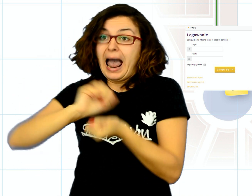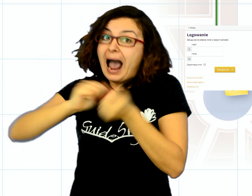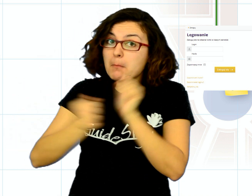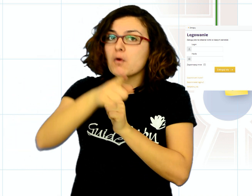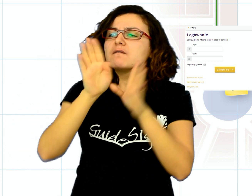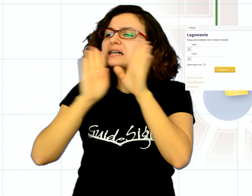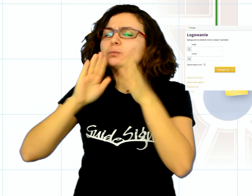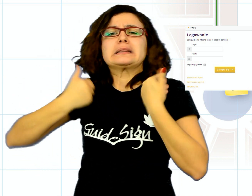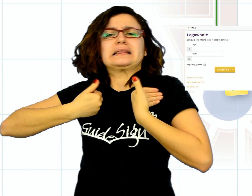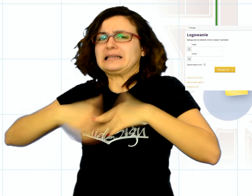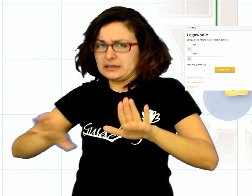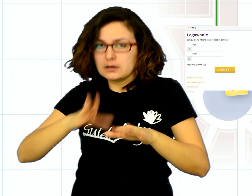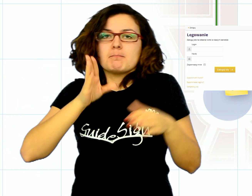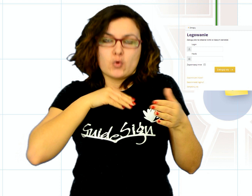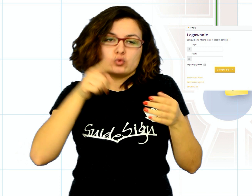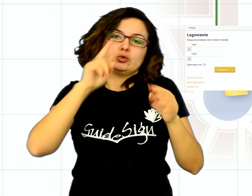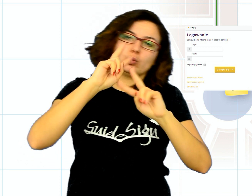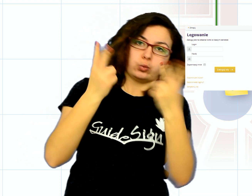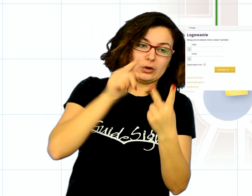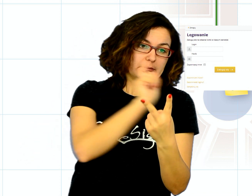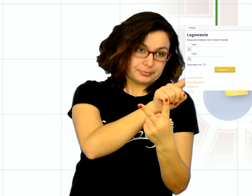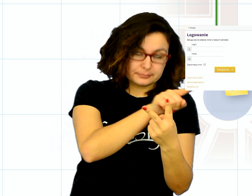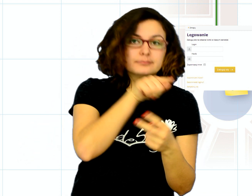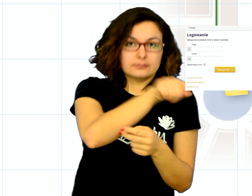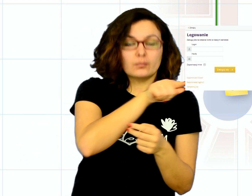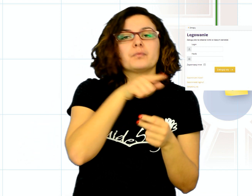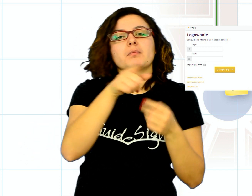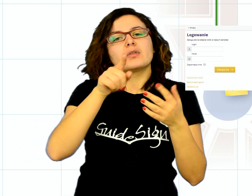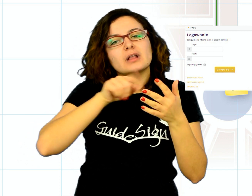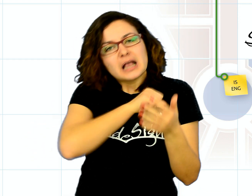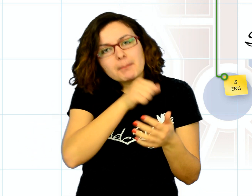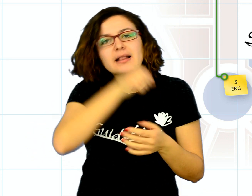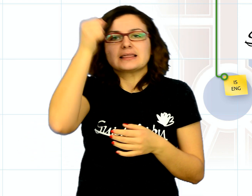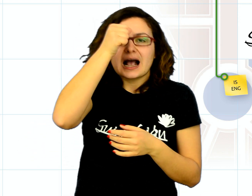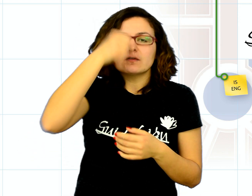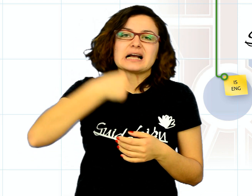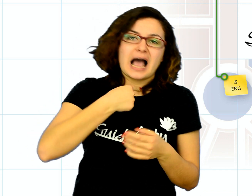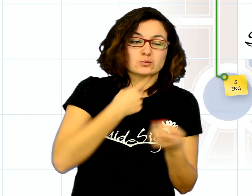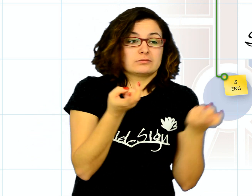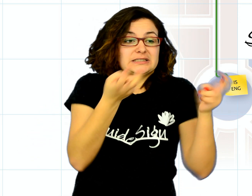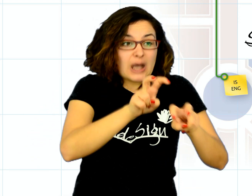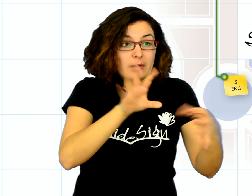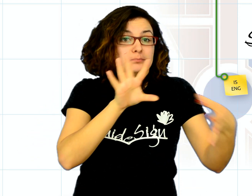Jeśli nie chcesz użyć FB, możesz utworzyć konto, podając swoje podstawowe dane.